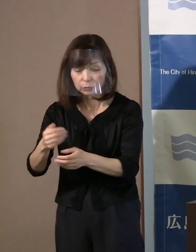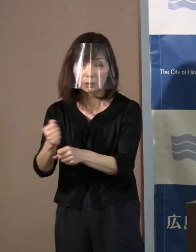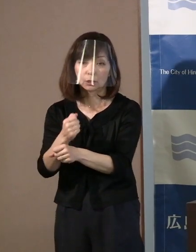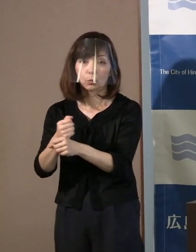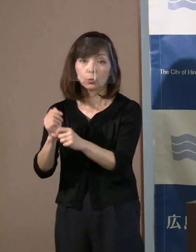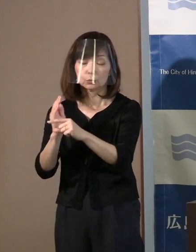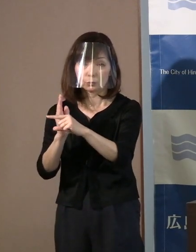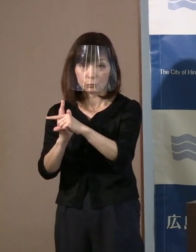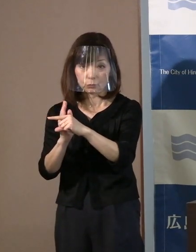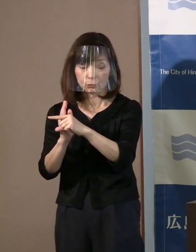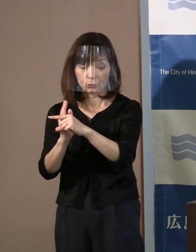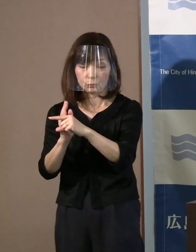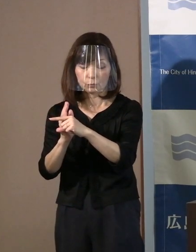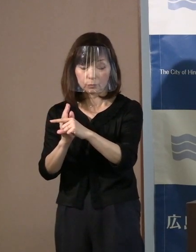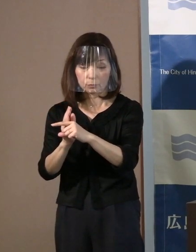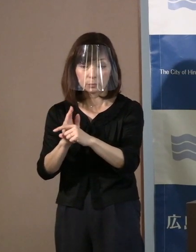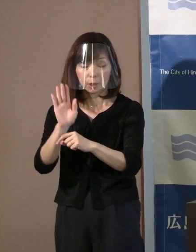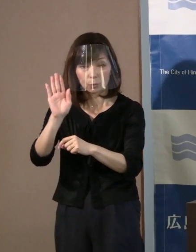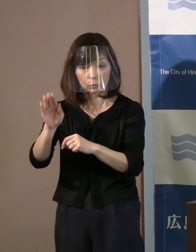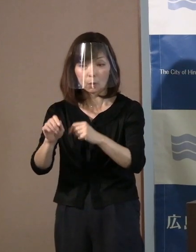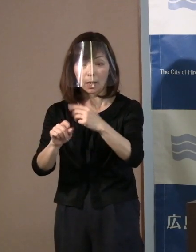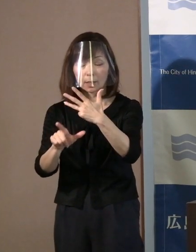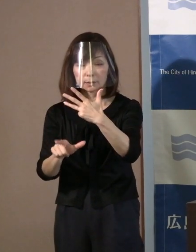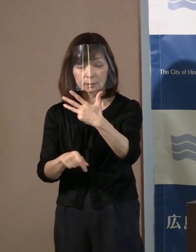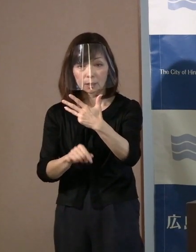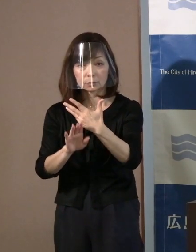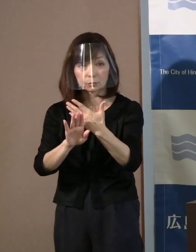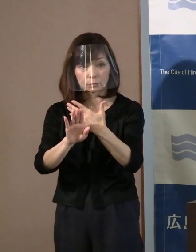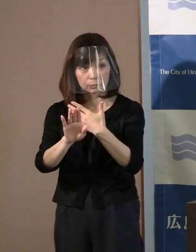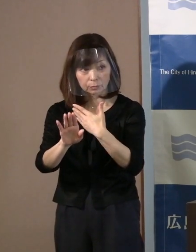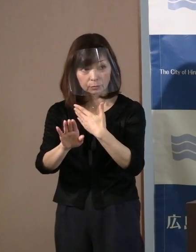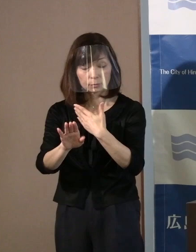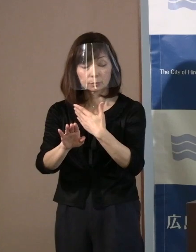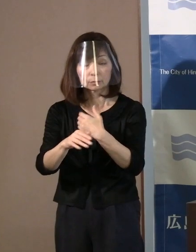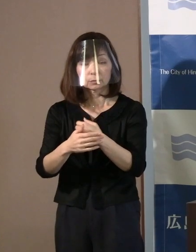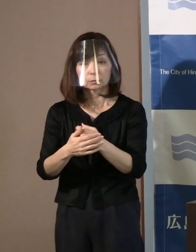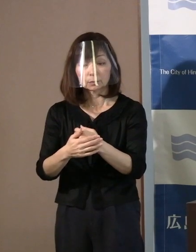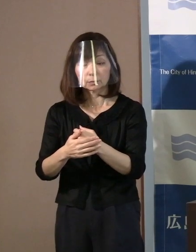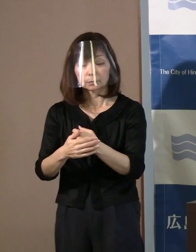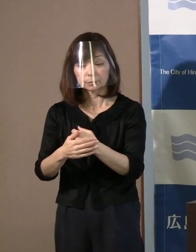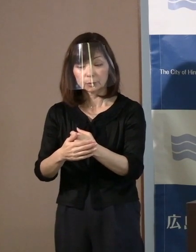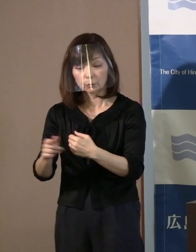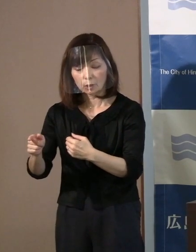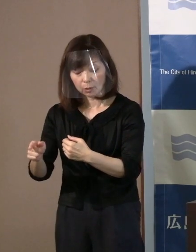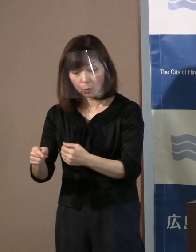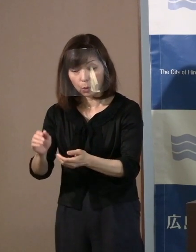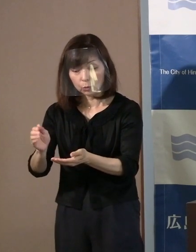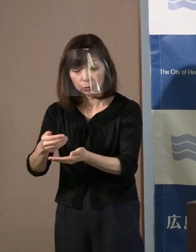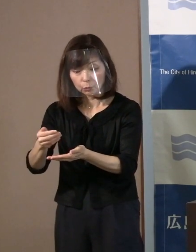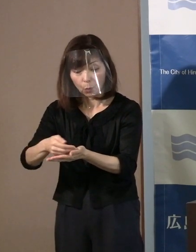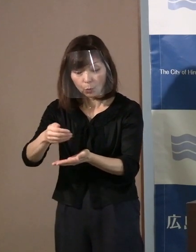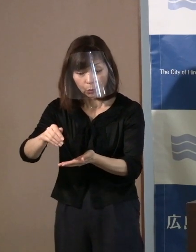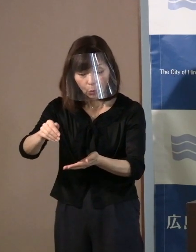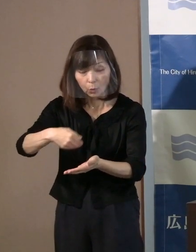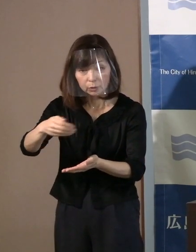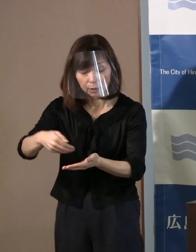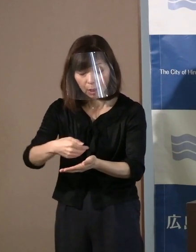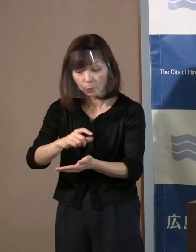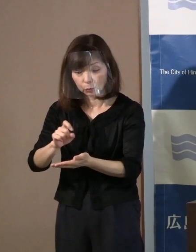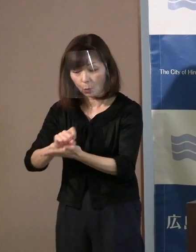この記録保存が完了した箇所から 順次遺構を取り外しまして､